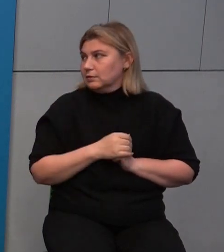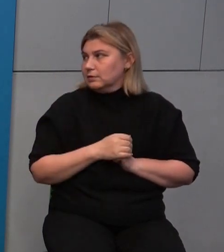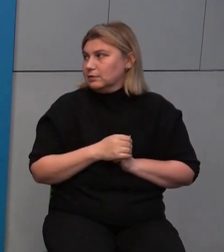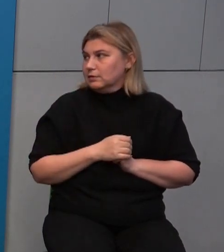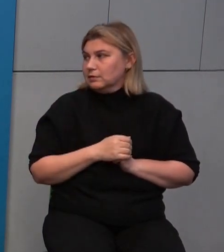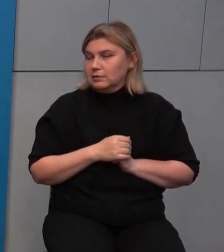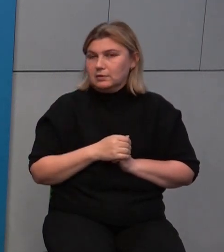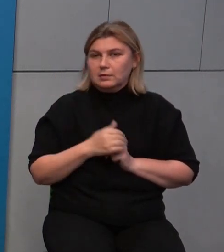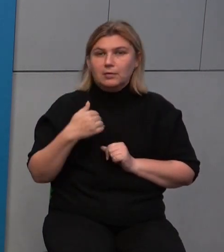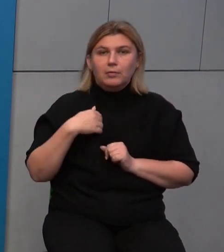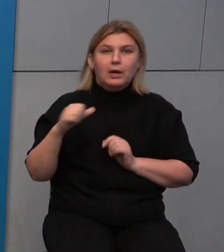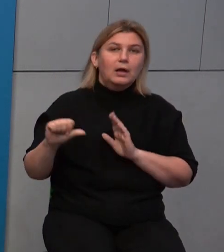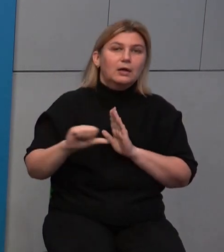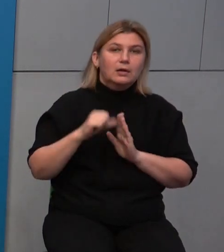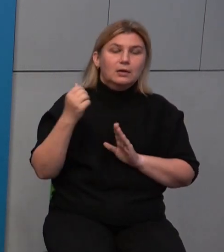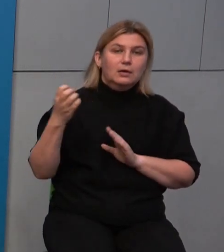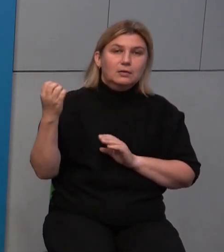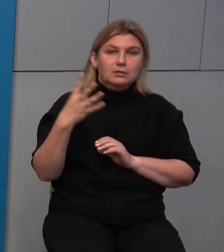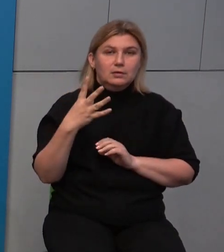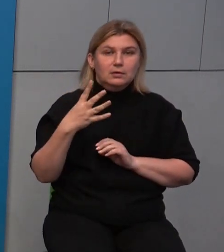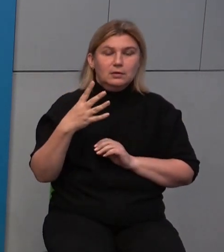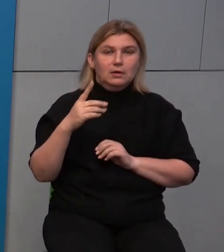To był chyba jedyny raz, jak się pojawił na Polconie wtedy.